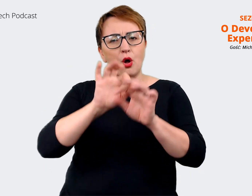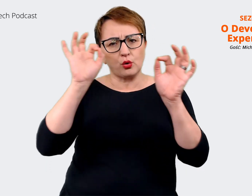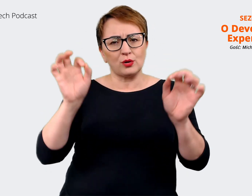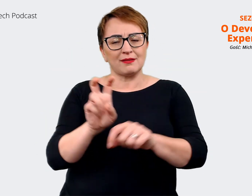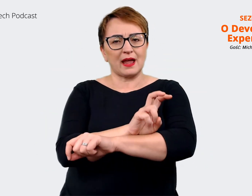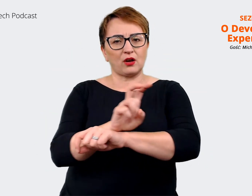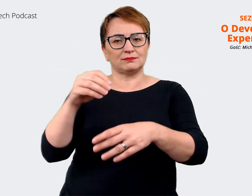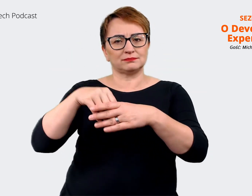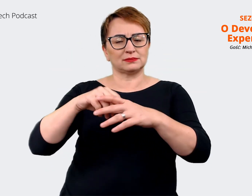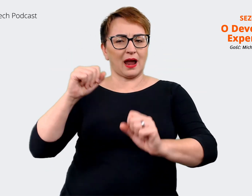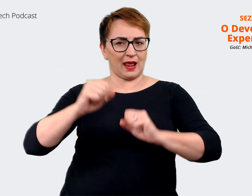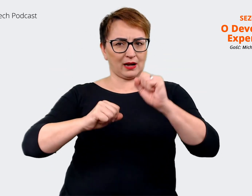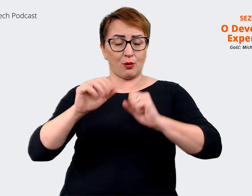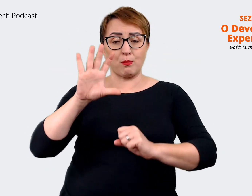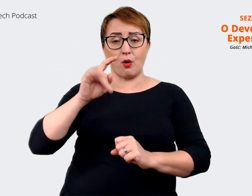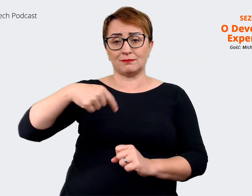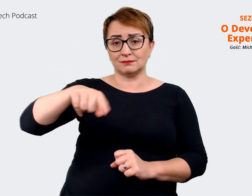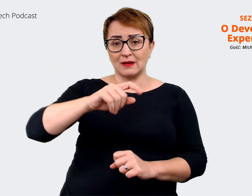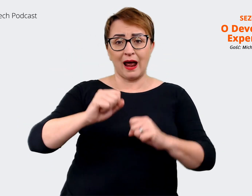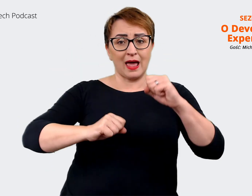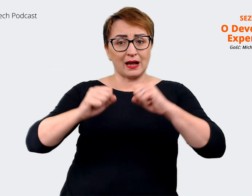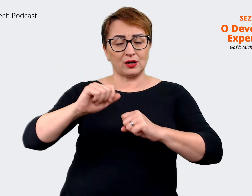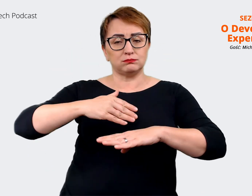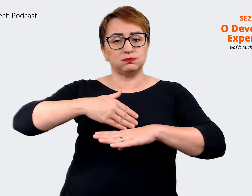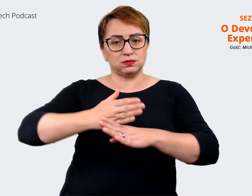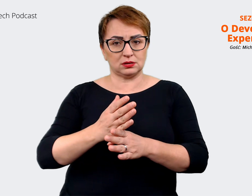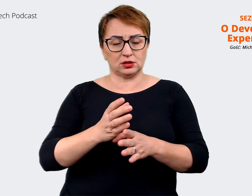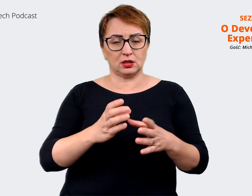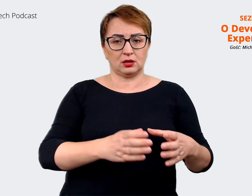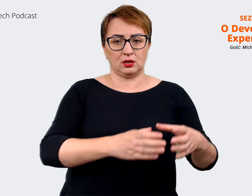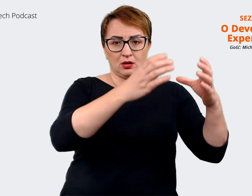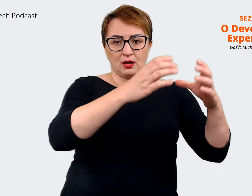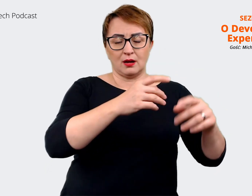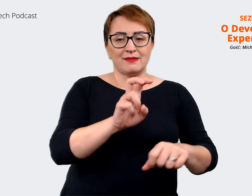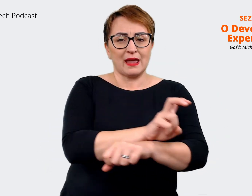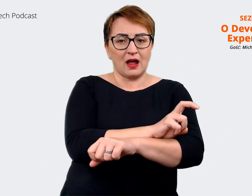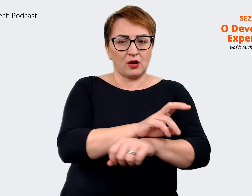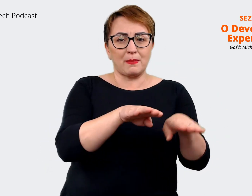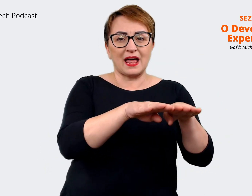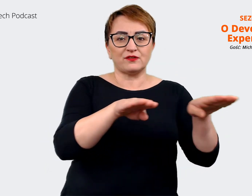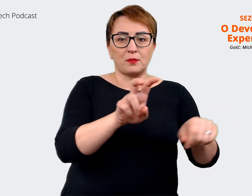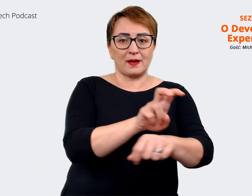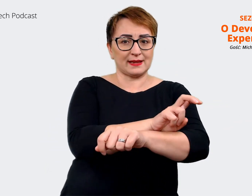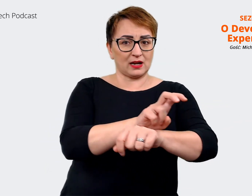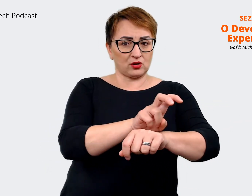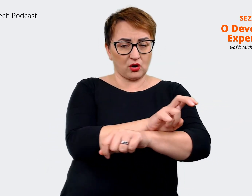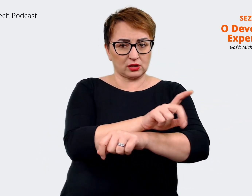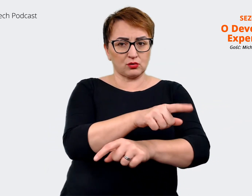W Allegro jest tak podzielone troszeczkę na ten kod technologii, czyli platformę technologiczną,